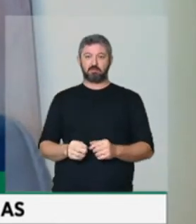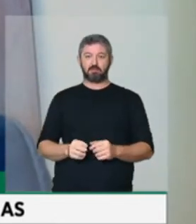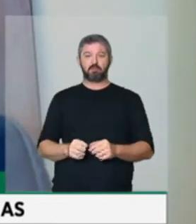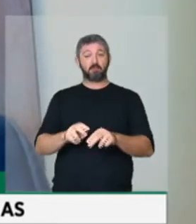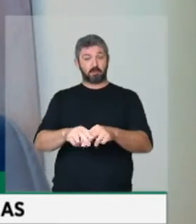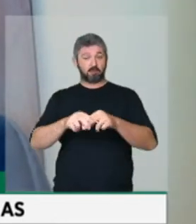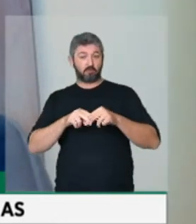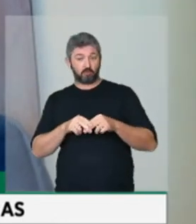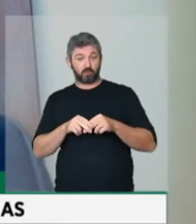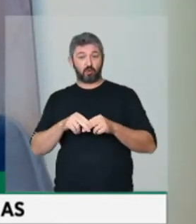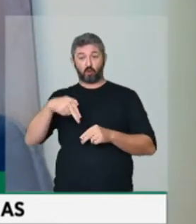GÁ S, NO NOVO MARCO LEGAL DO GÁ S. POR ISSO O NOVO ORIENTA